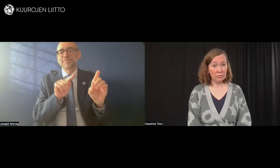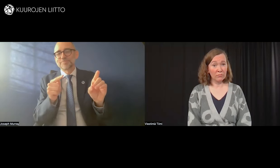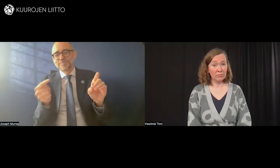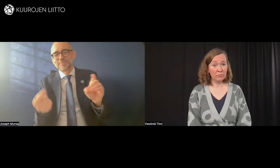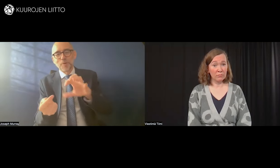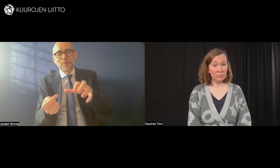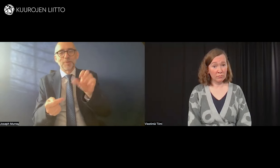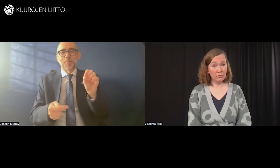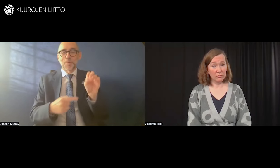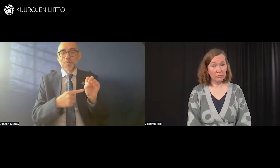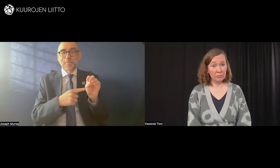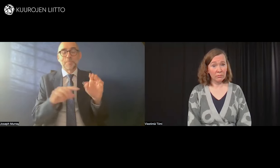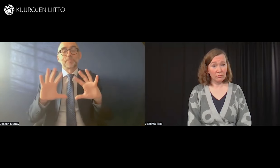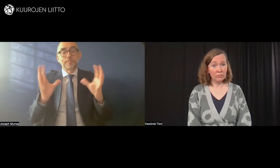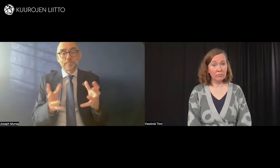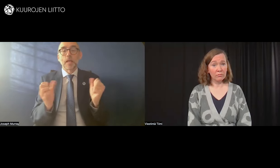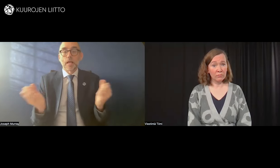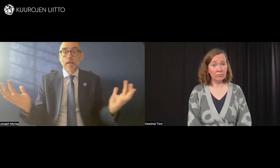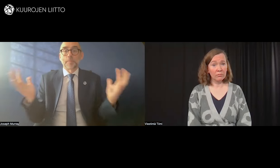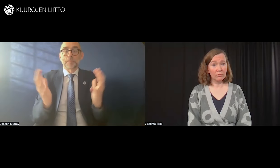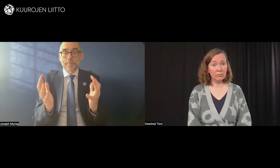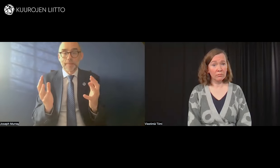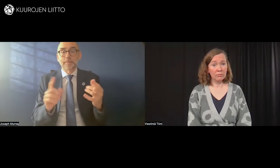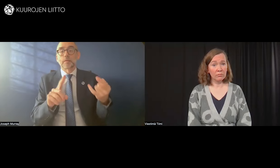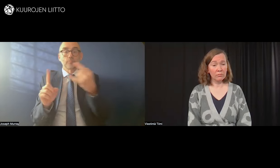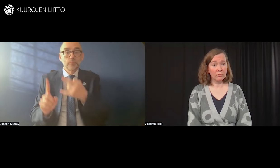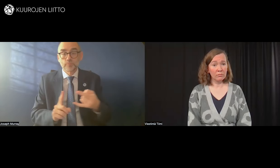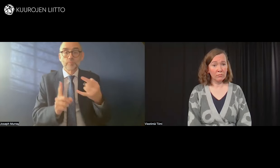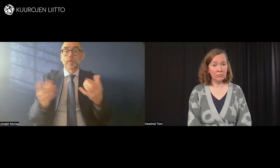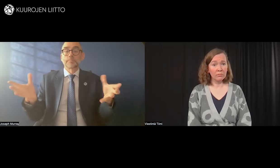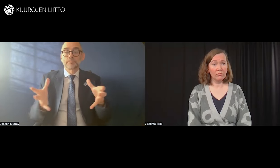ja muut maat, kokoontuvat etäyhteyden välityksellä.